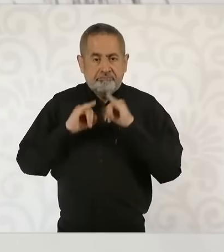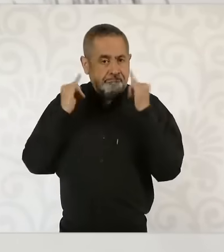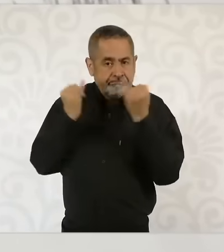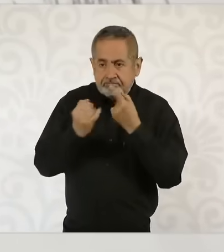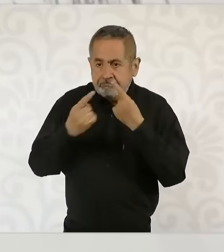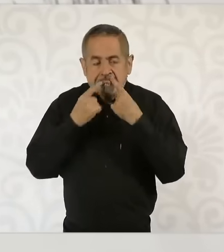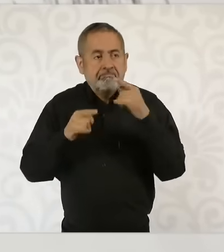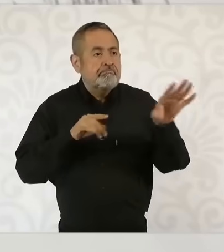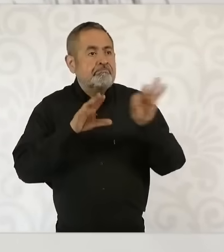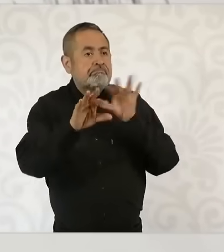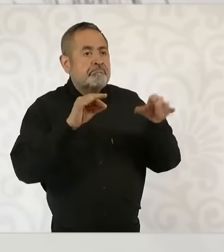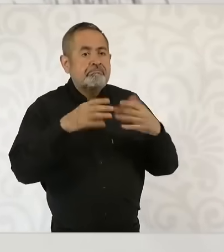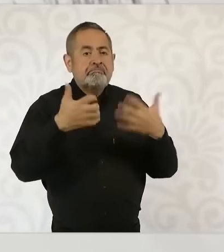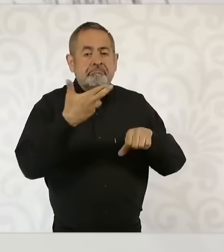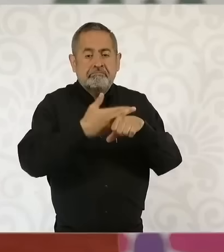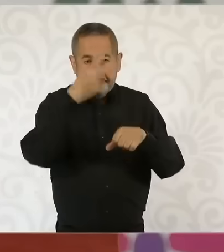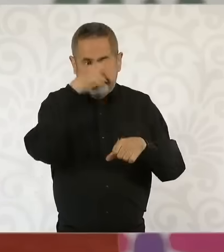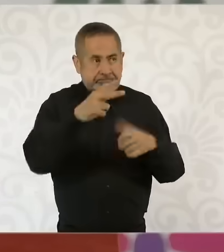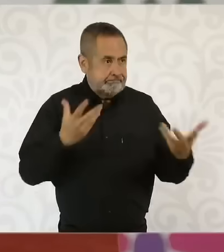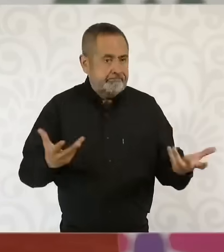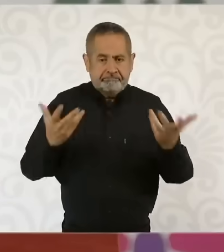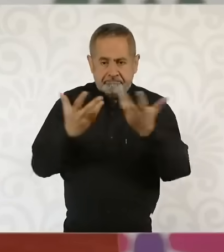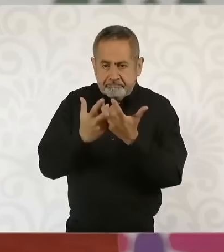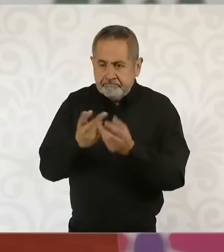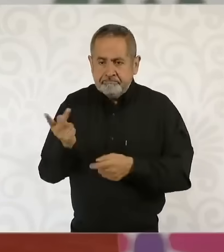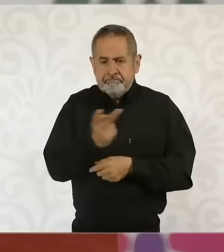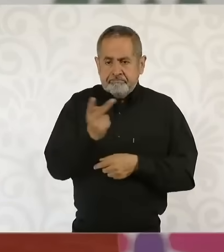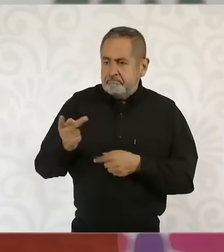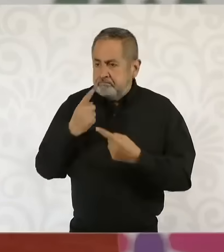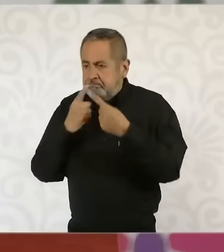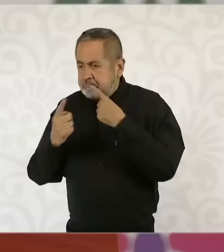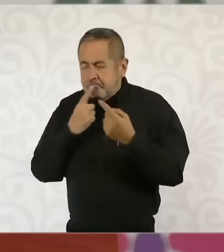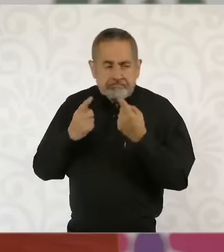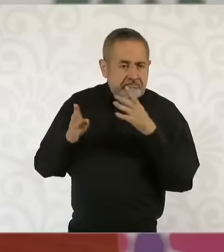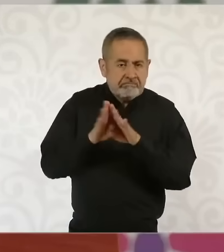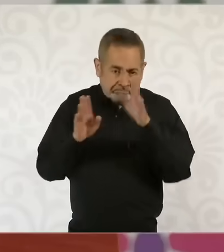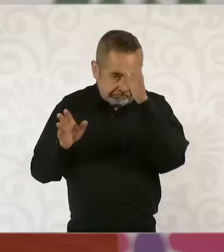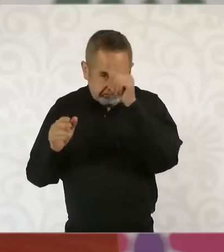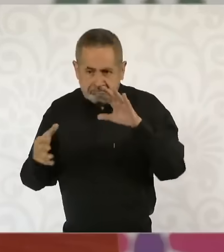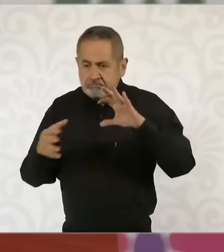mexicanos que estén interesados en tener acuerdos comerciales de colaboración, de coordinación,